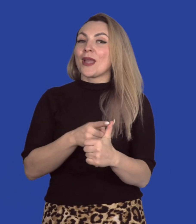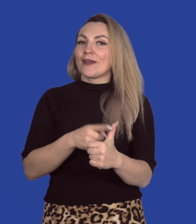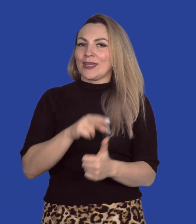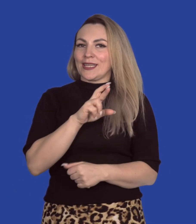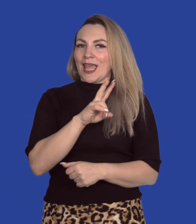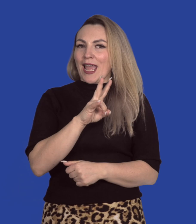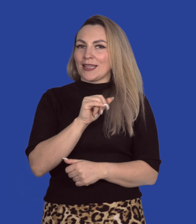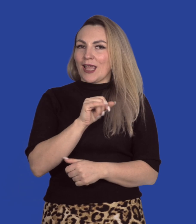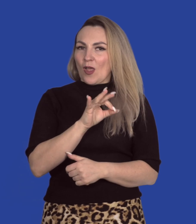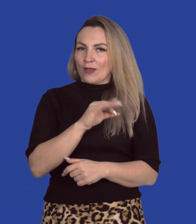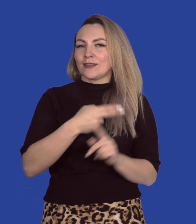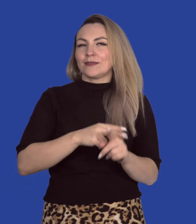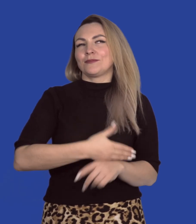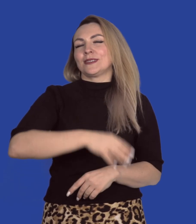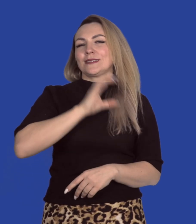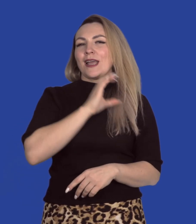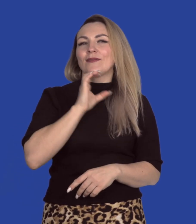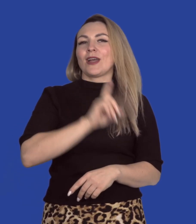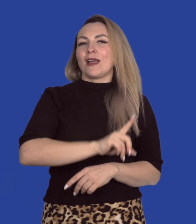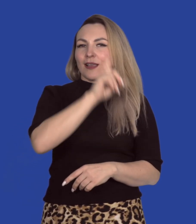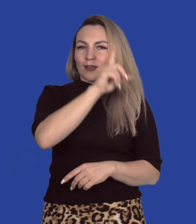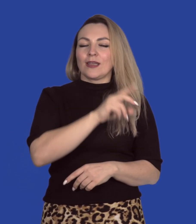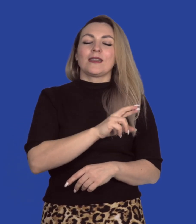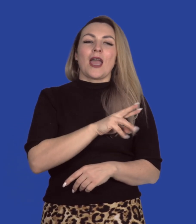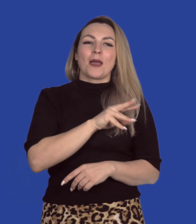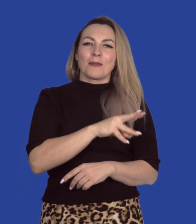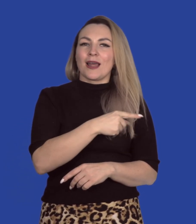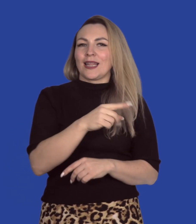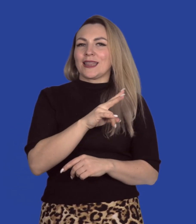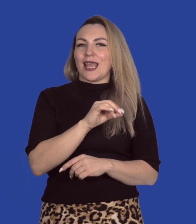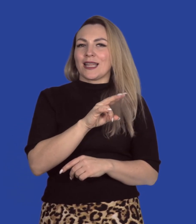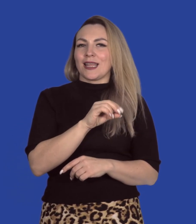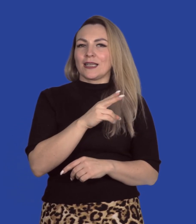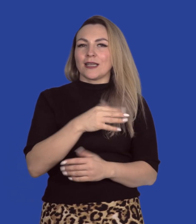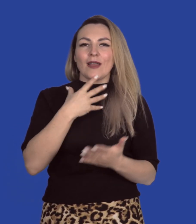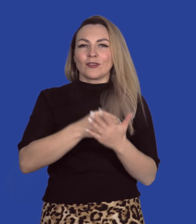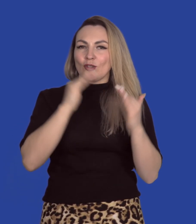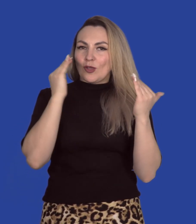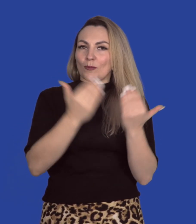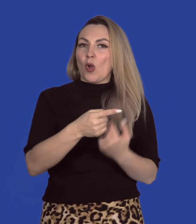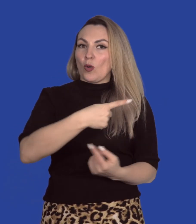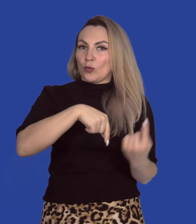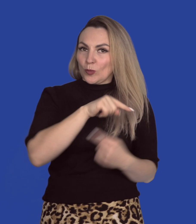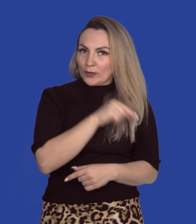1) РО ВОГ в Ямало-Ненецком автономном округе (ЯНАО),